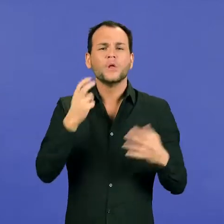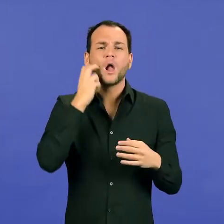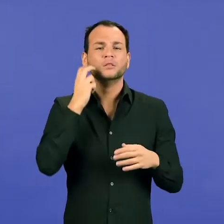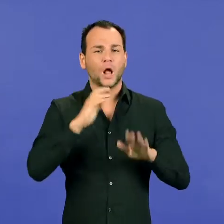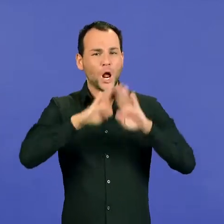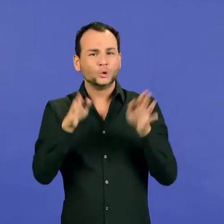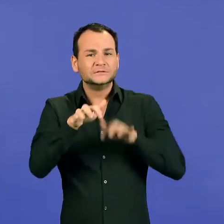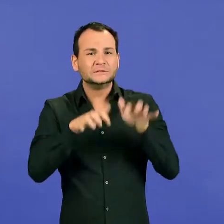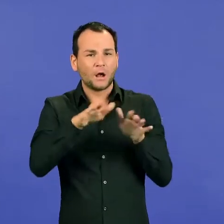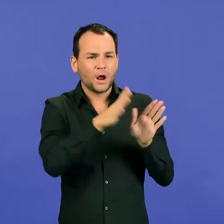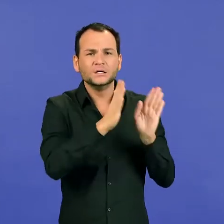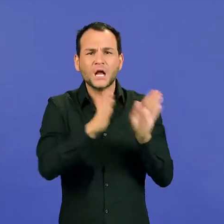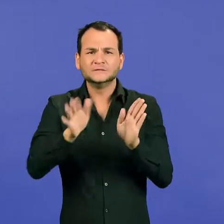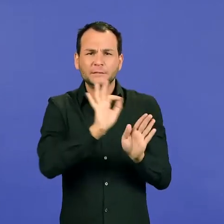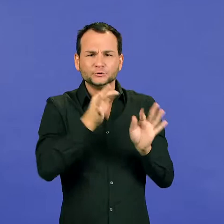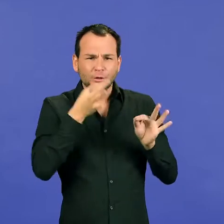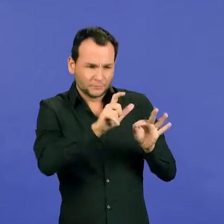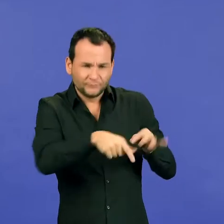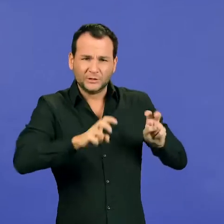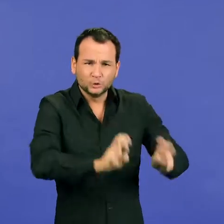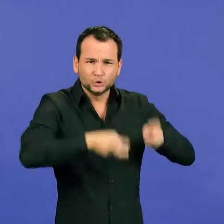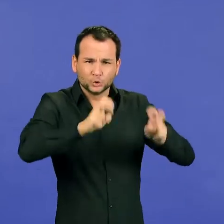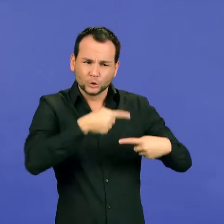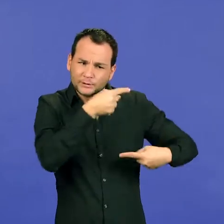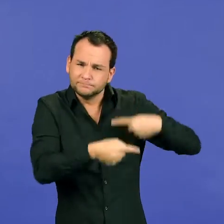Es gibt alte Haustierrassen, die wir nachgezüchtet haben.